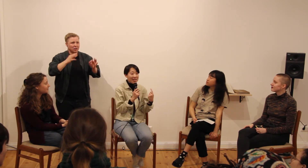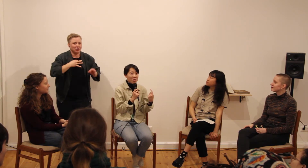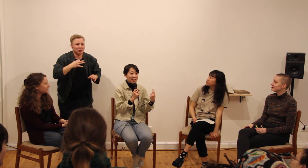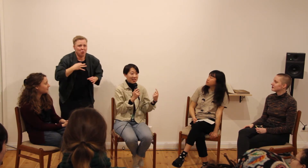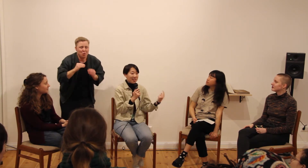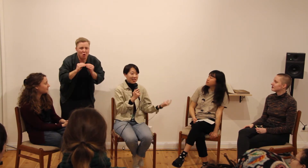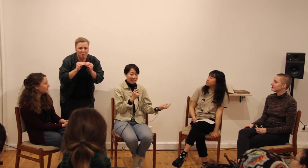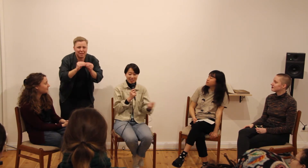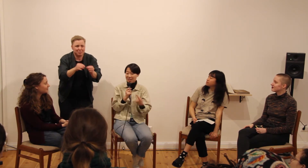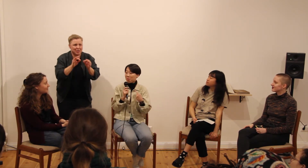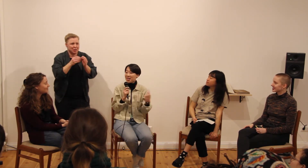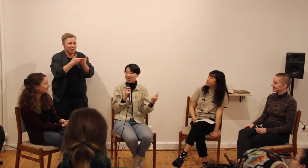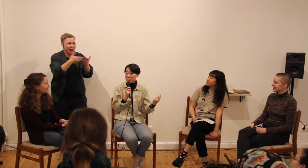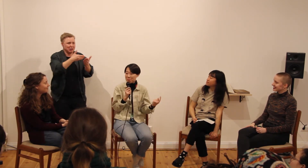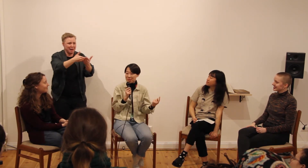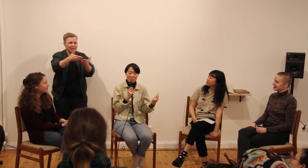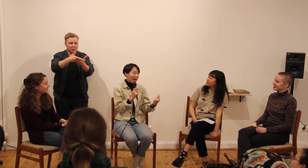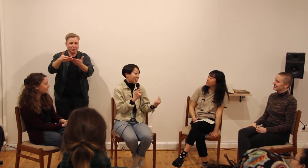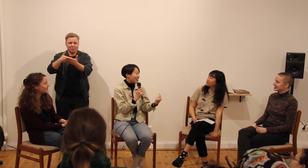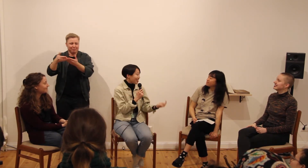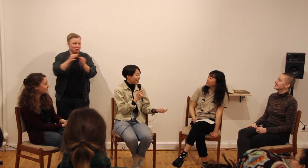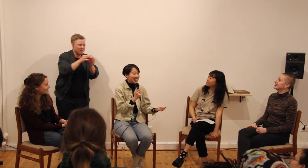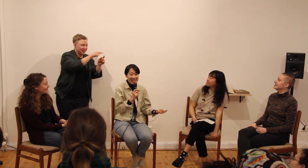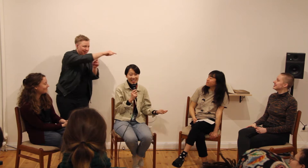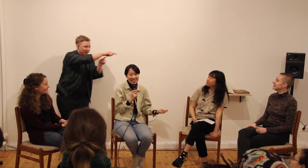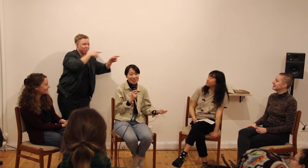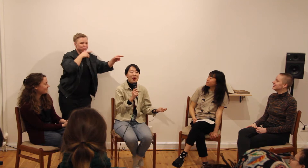aber mit diesen tollen Personen die hier mitgewirkt haben,